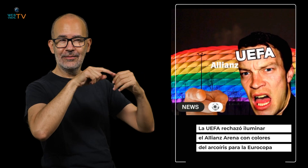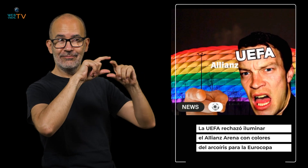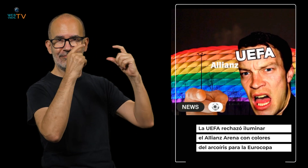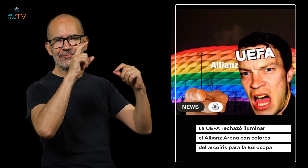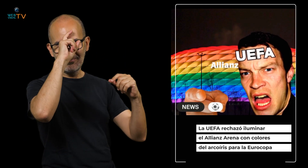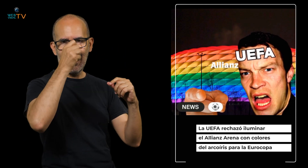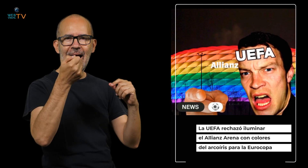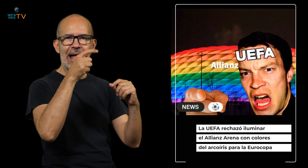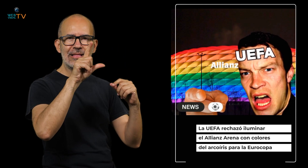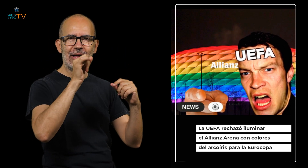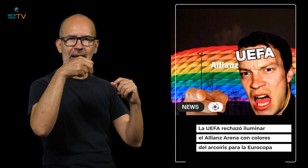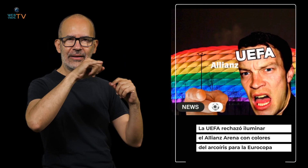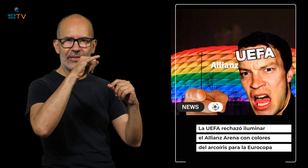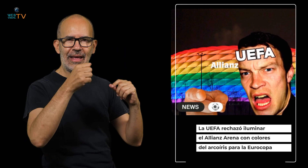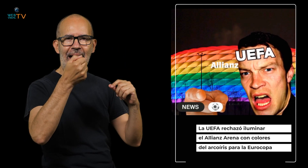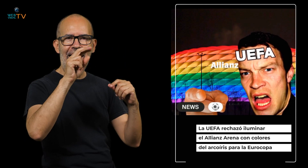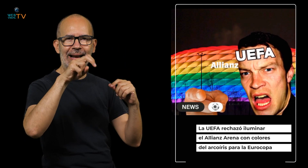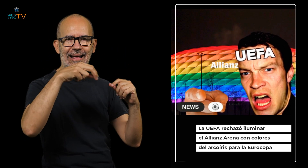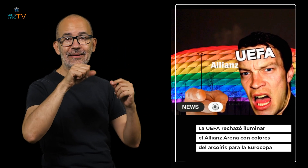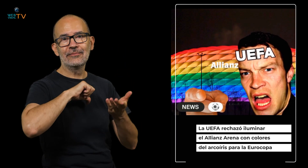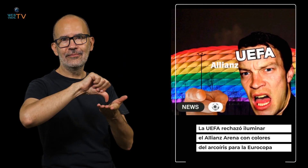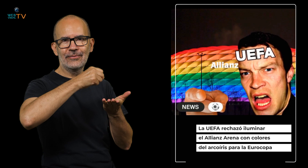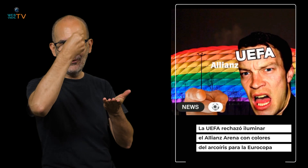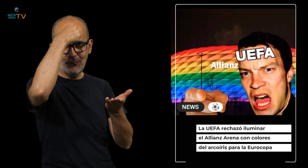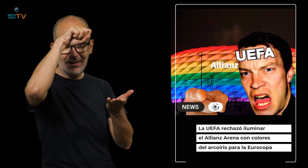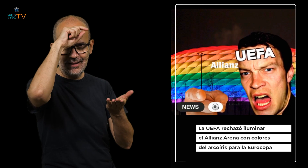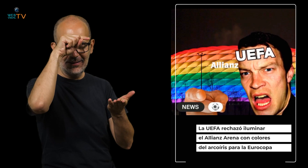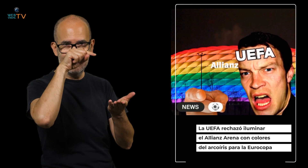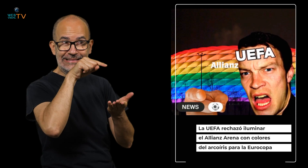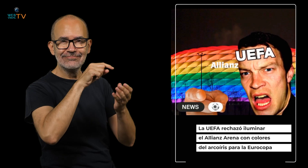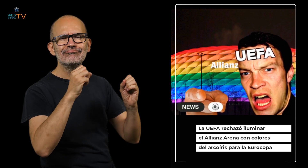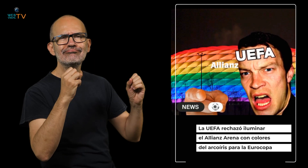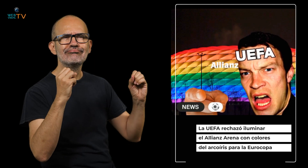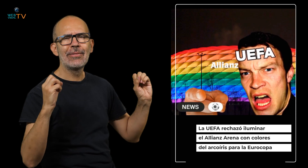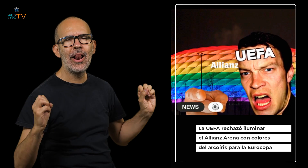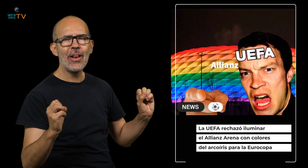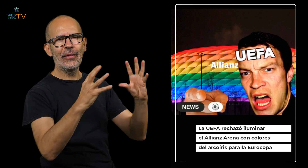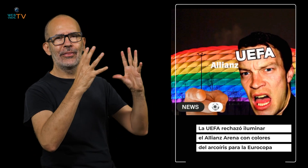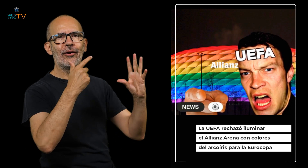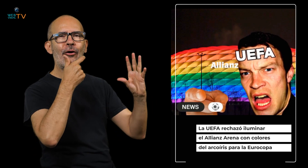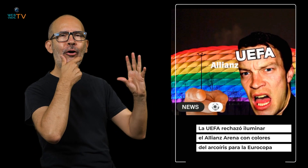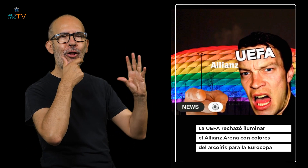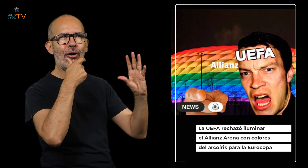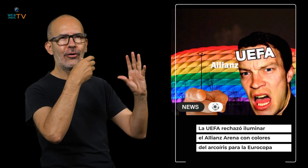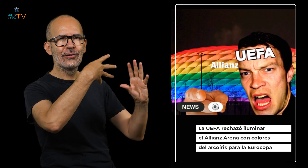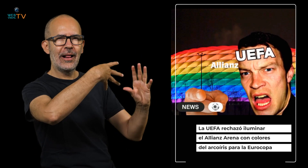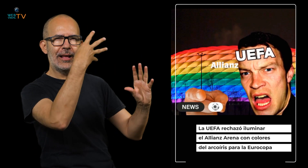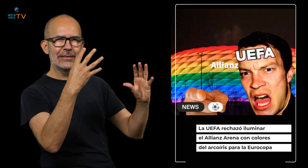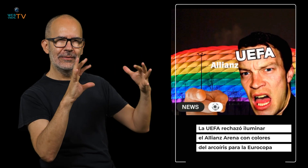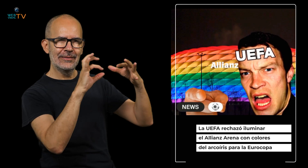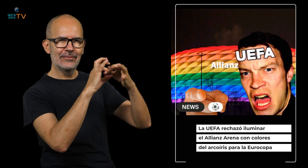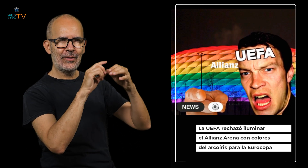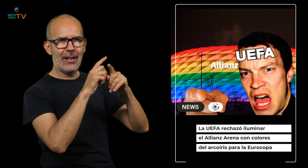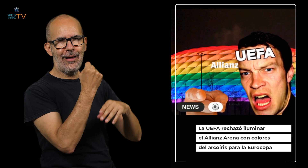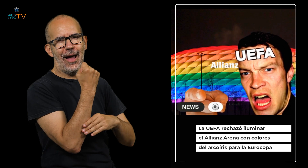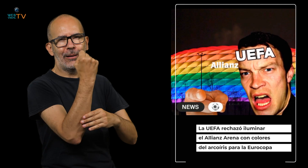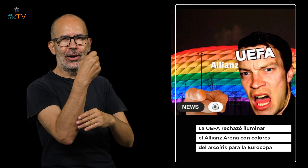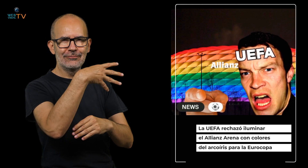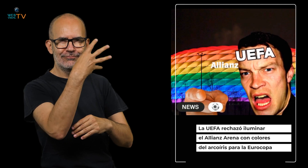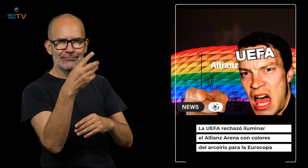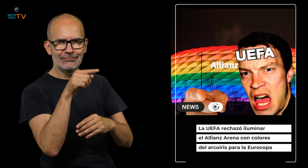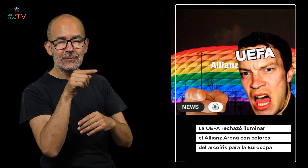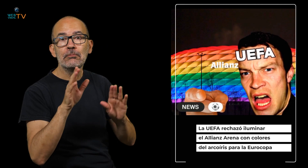la imagen del Allianz Arena de Berlín iluminado con los colores de la bandera LGTBI+.